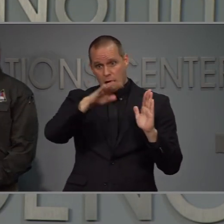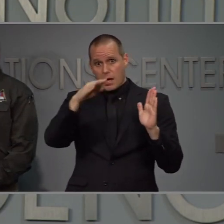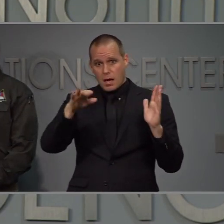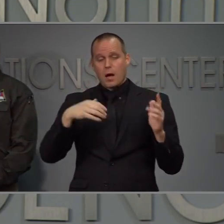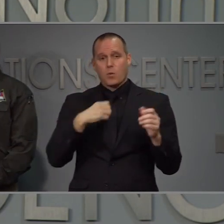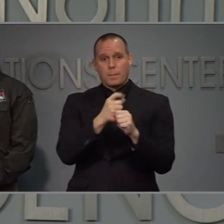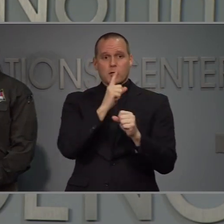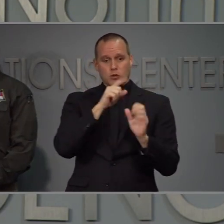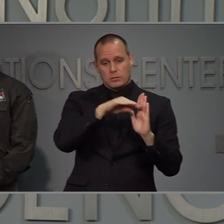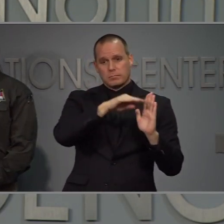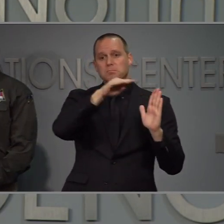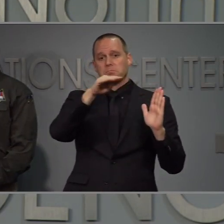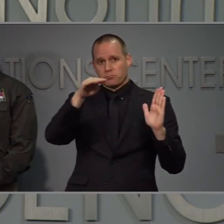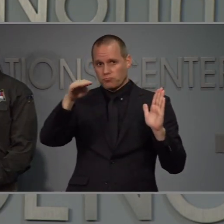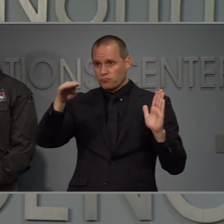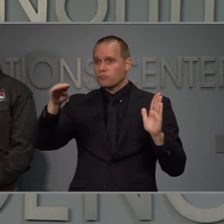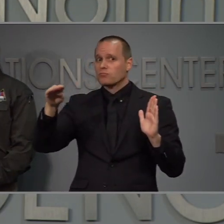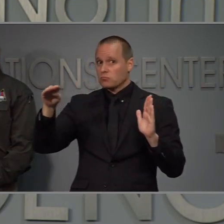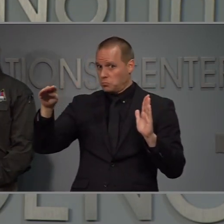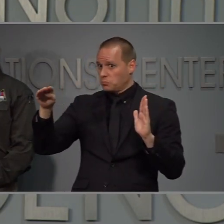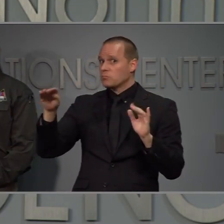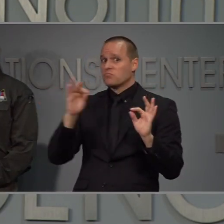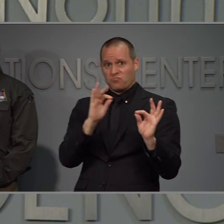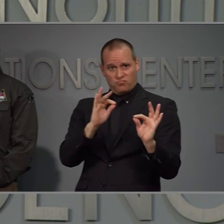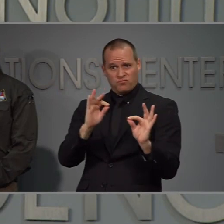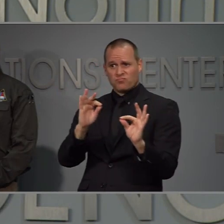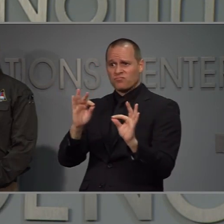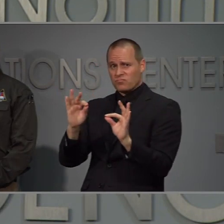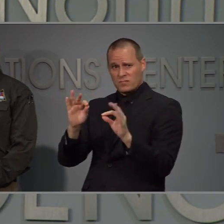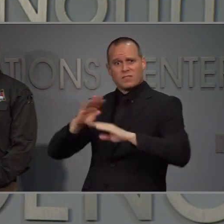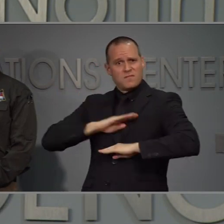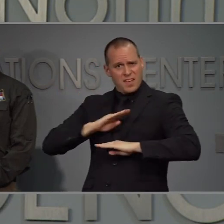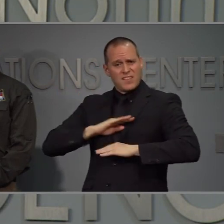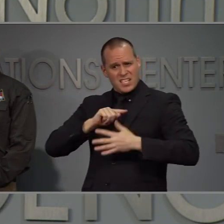una dirección deseada al acercarnos el nueve de mayo